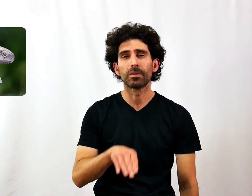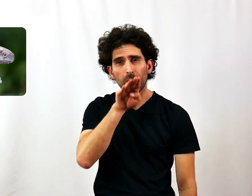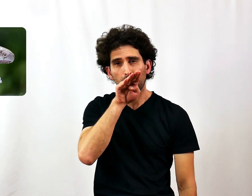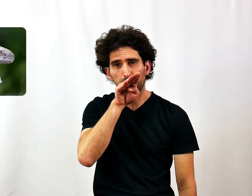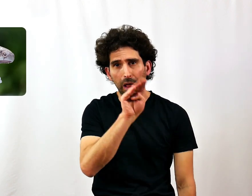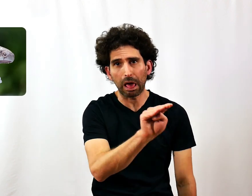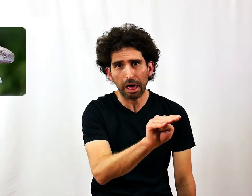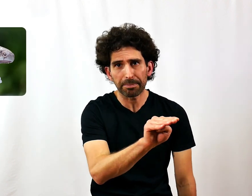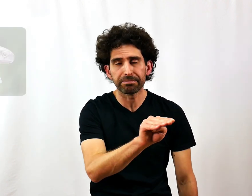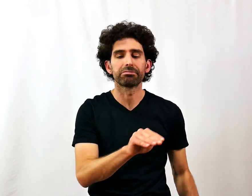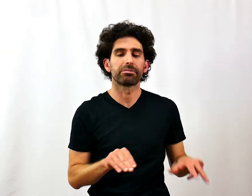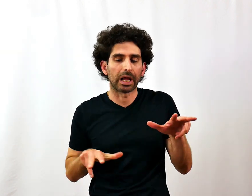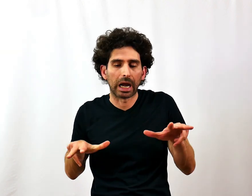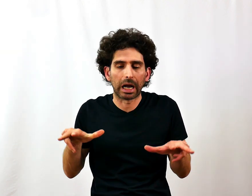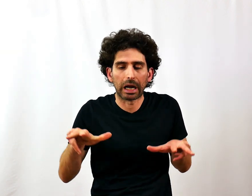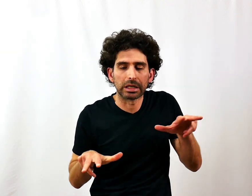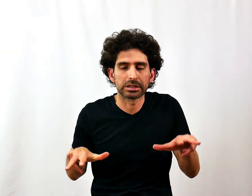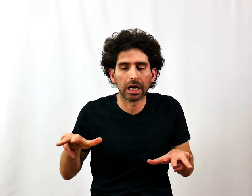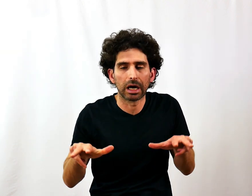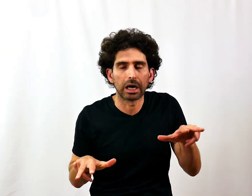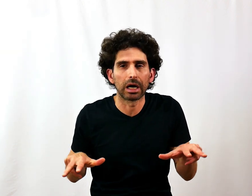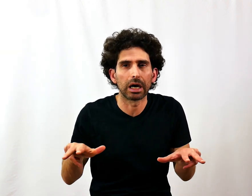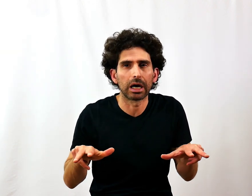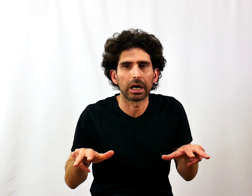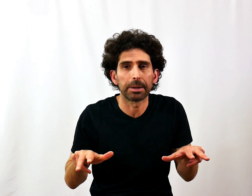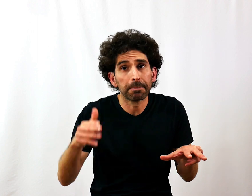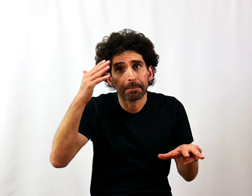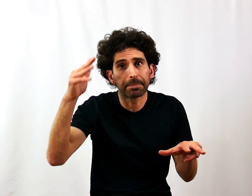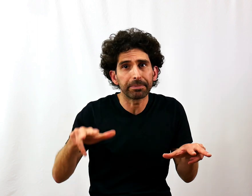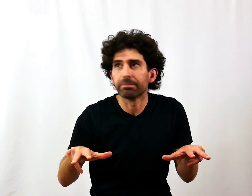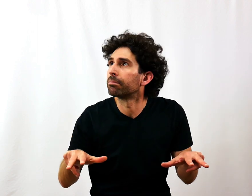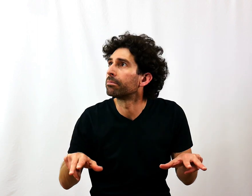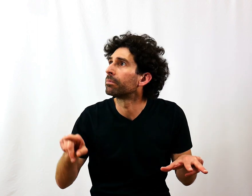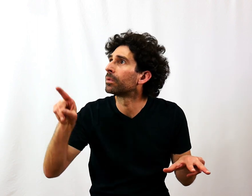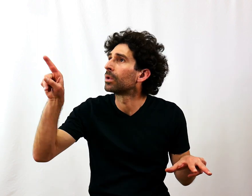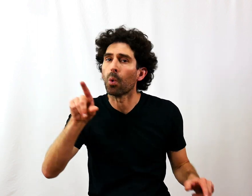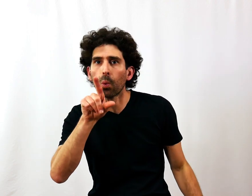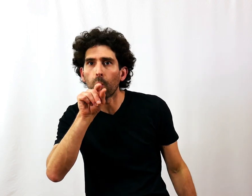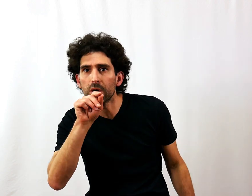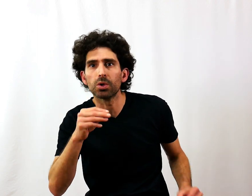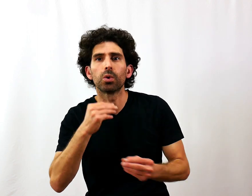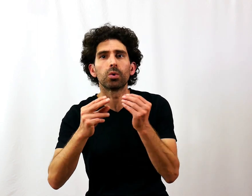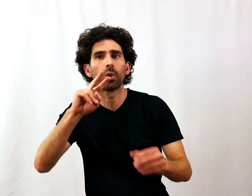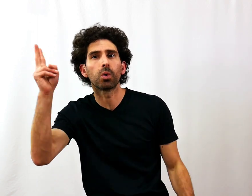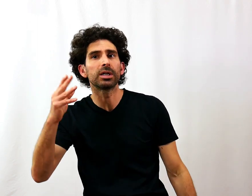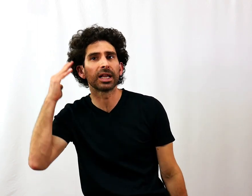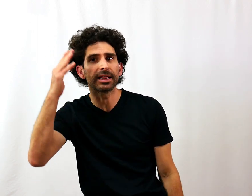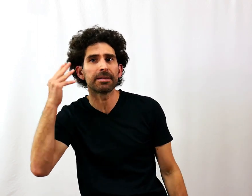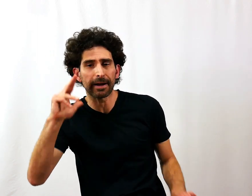Le scinque à langue bleue est un lézard. Si un oiseau ou un autre animal